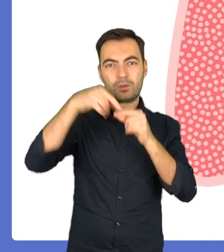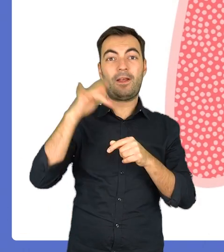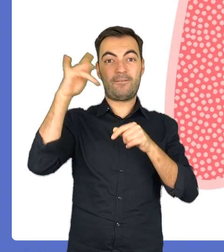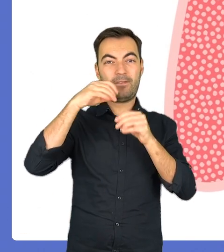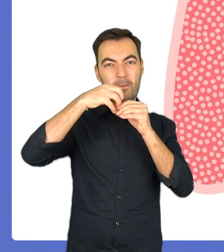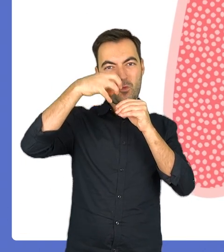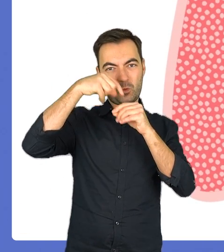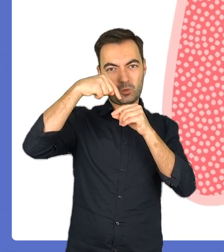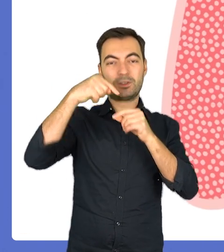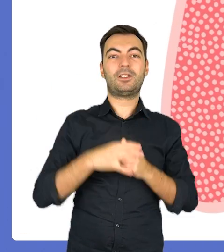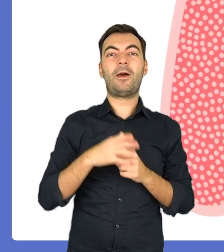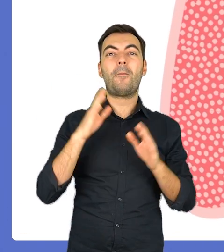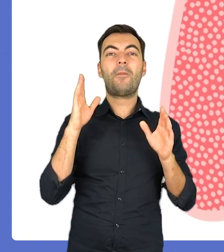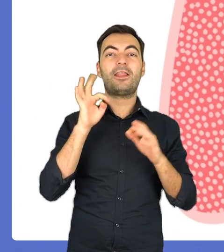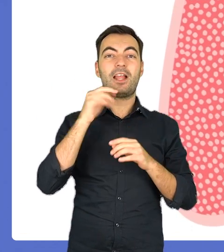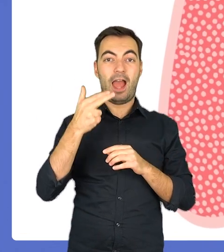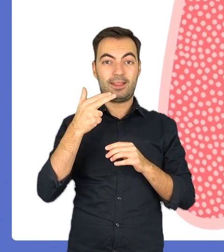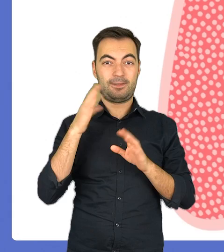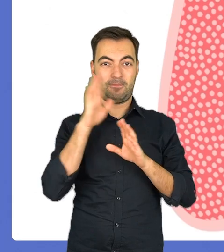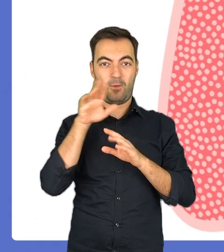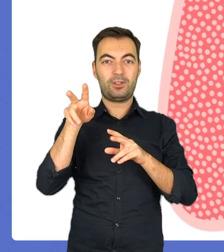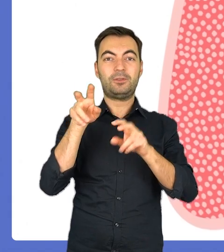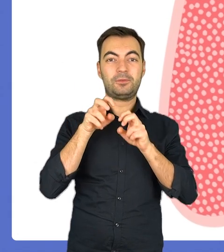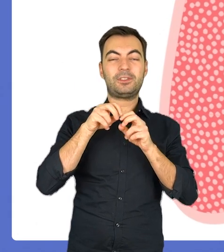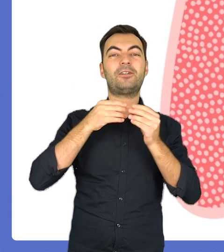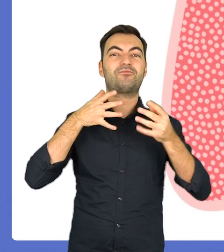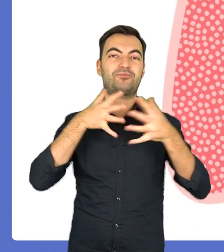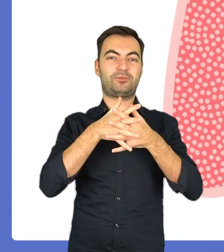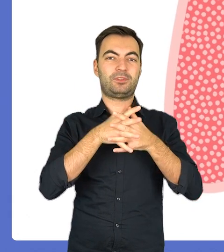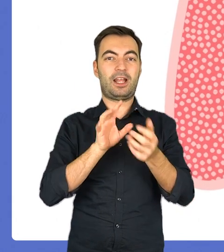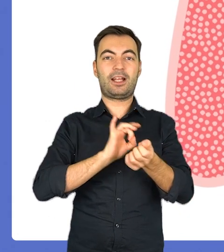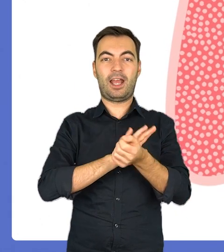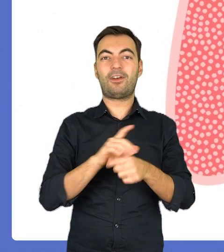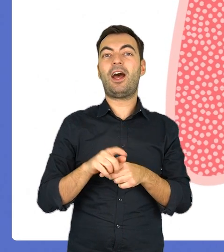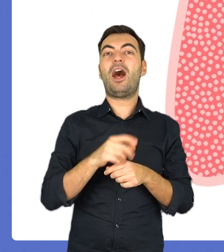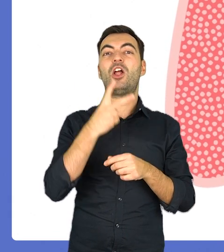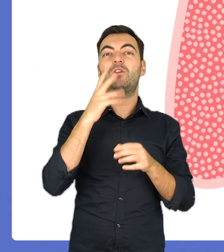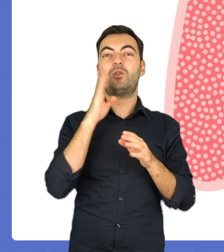To w pęcherzykach płucnych tlen z powietrza przenika do krwi zaś dwutlenek węgla